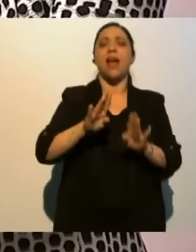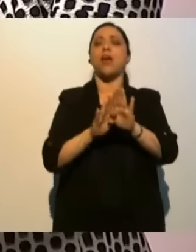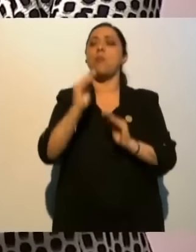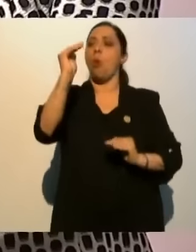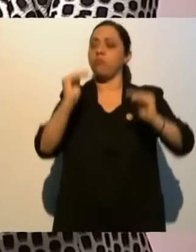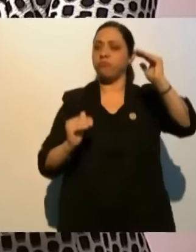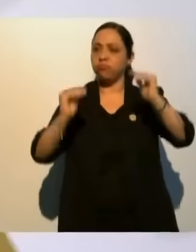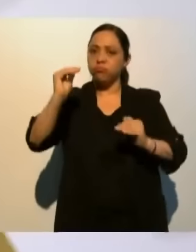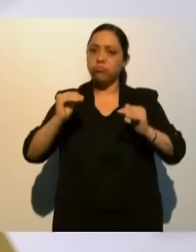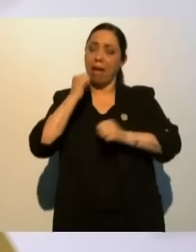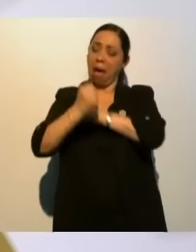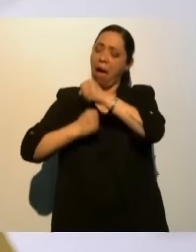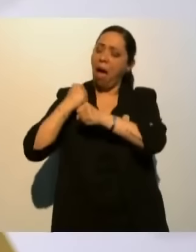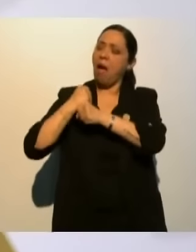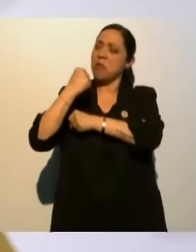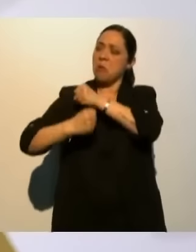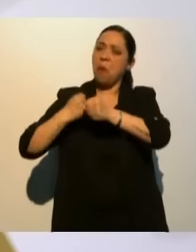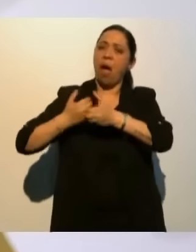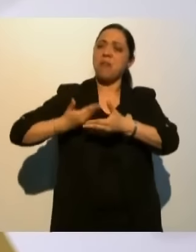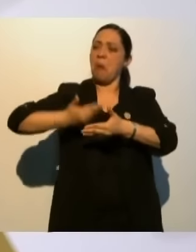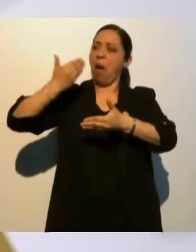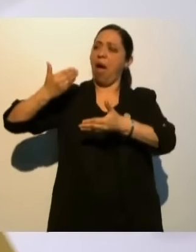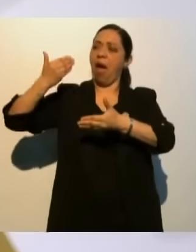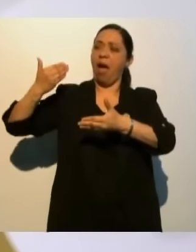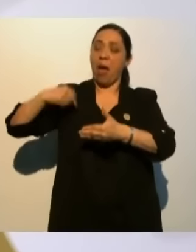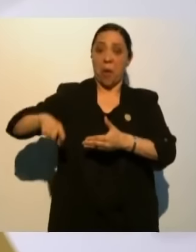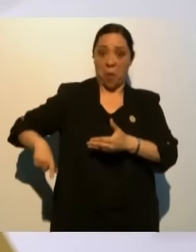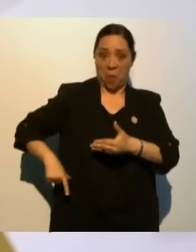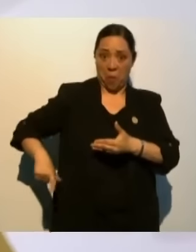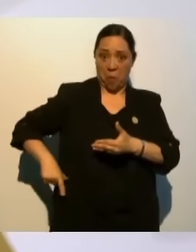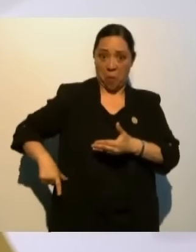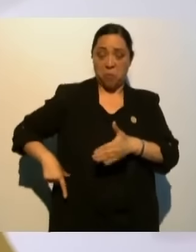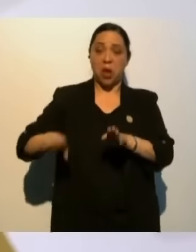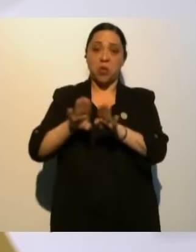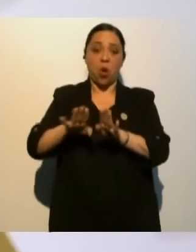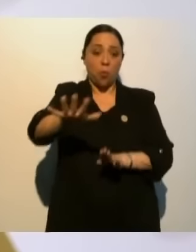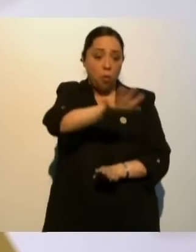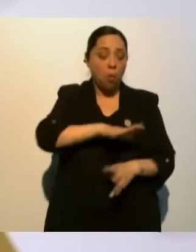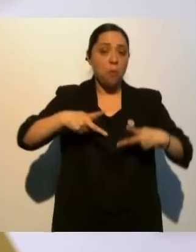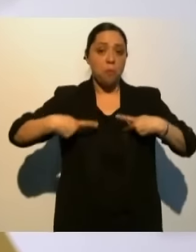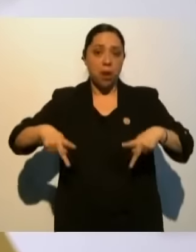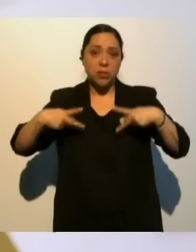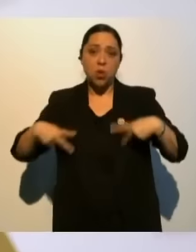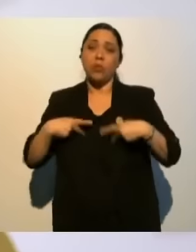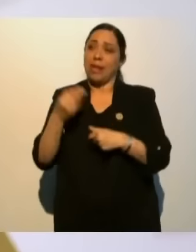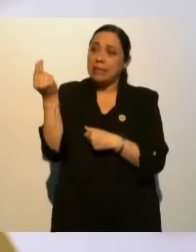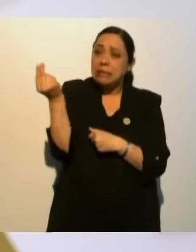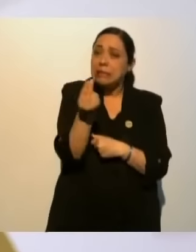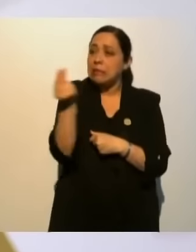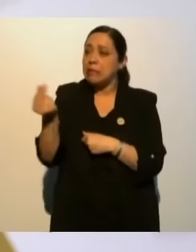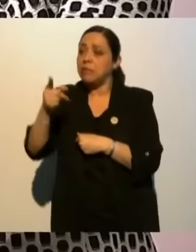los gobiernos desatendieron las demandas más sentidas de la población normalizando